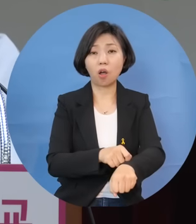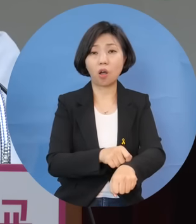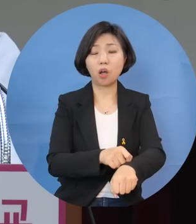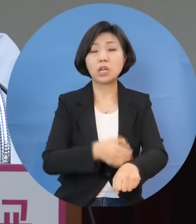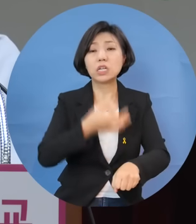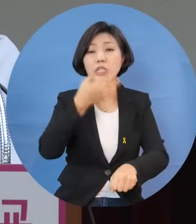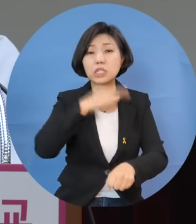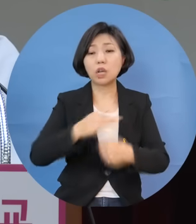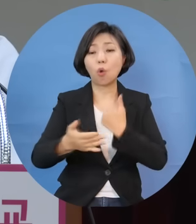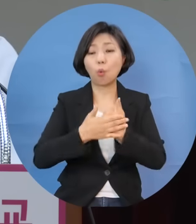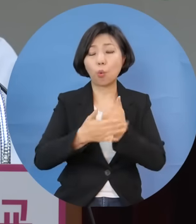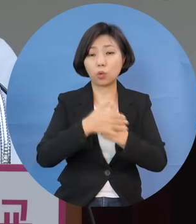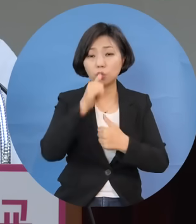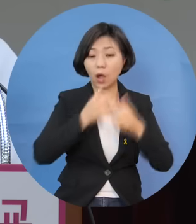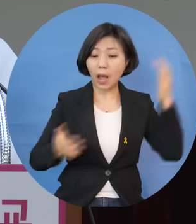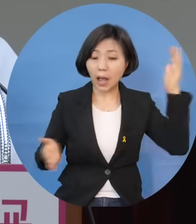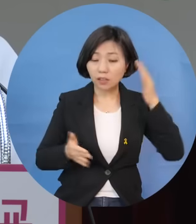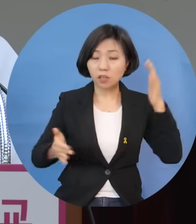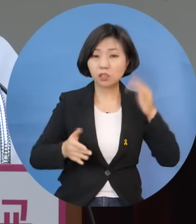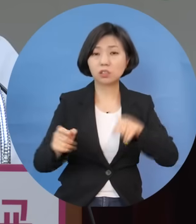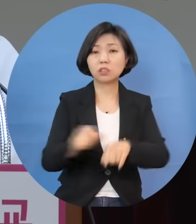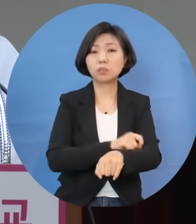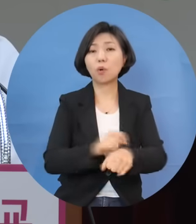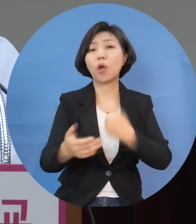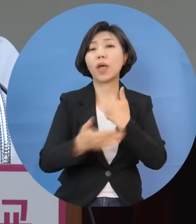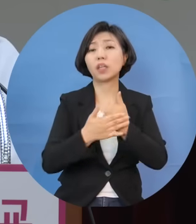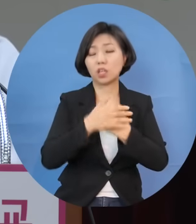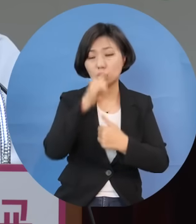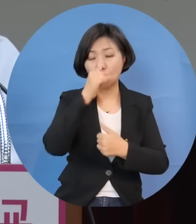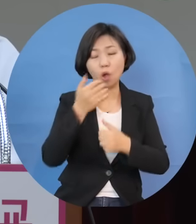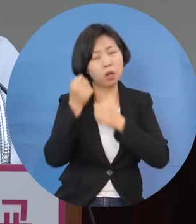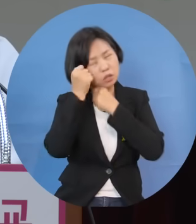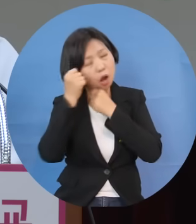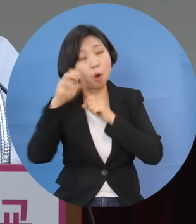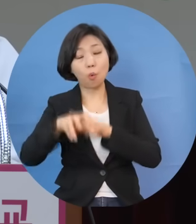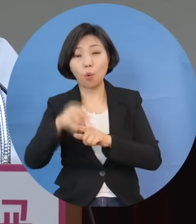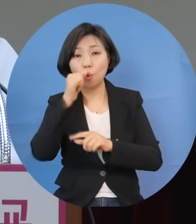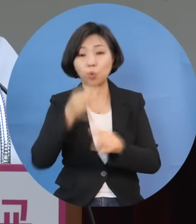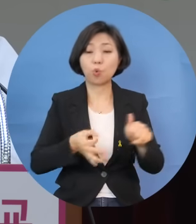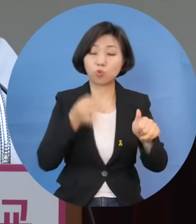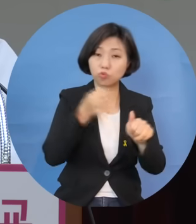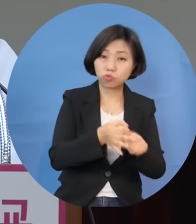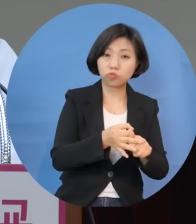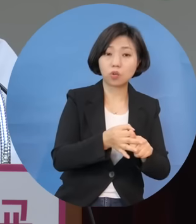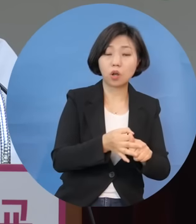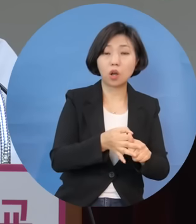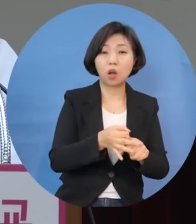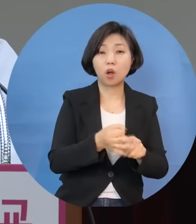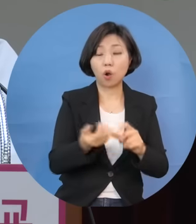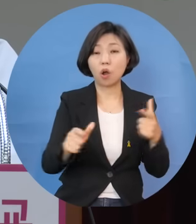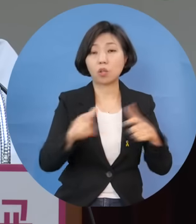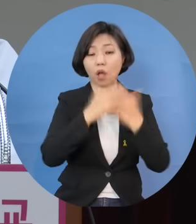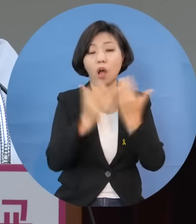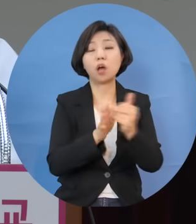이 기간 동안은 네가 공부할 수 있도록 먹을 것, 잘 곳, 돈도 다 주겠다.